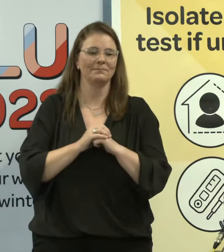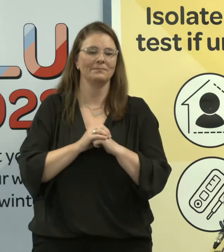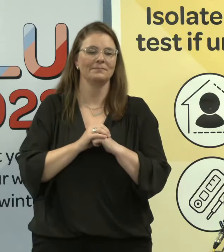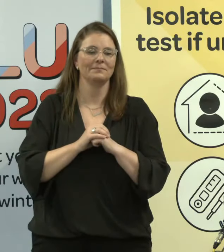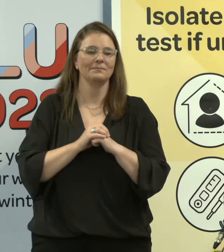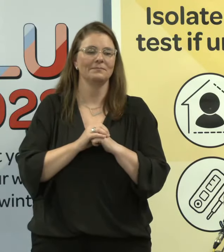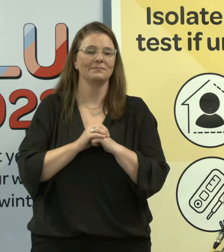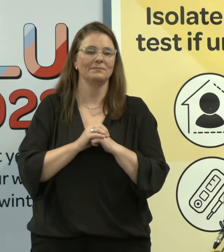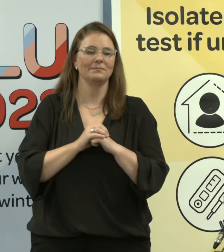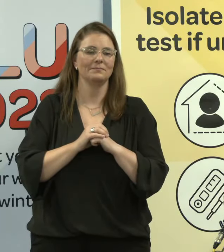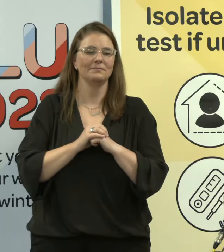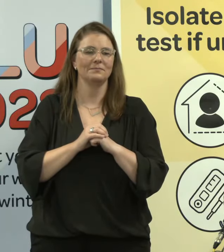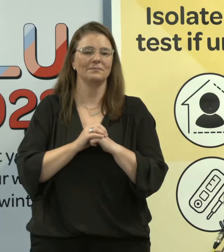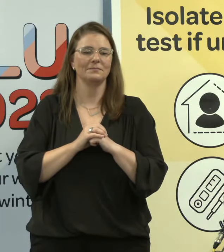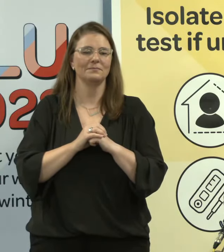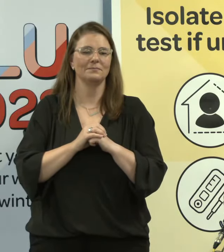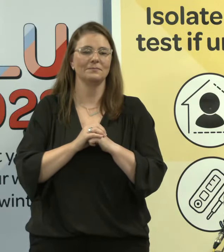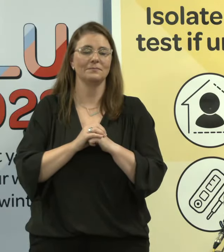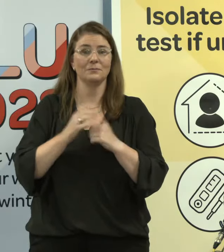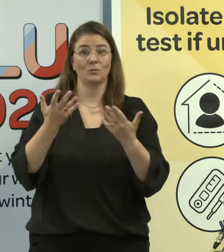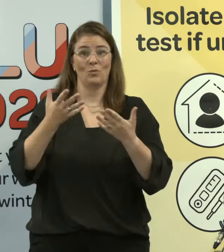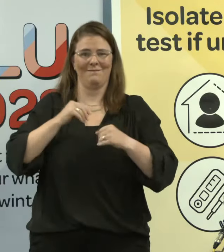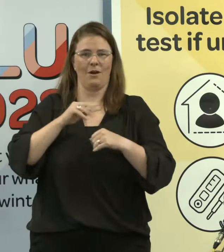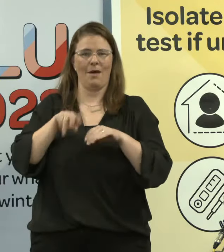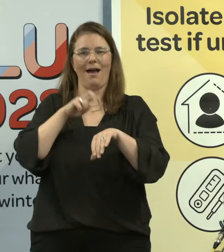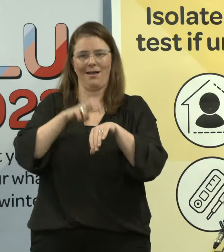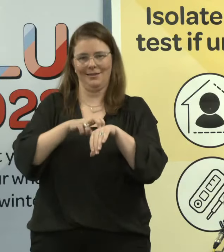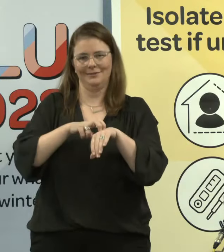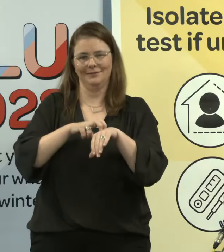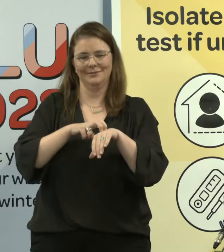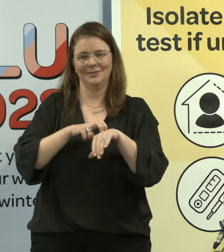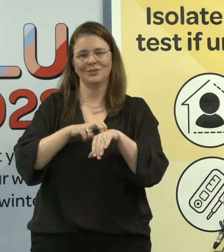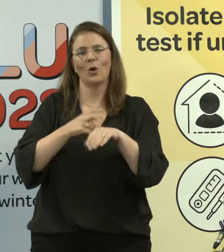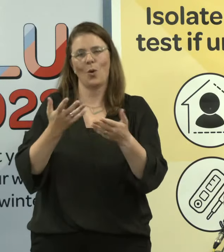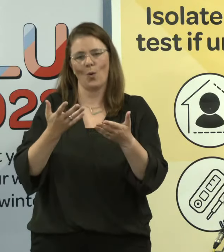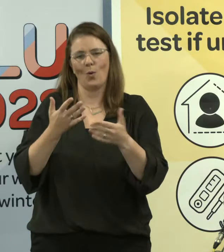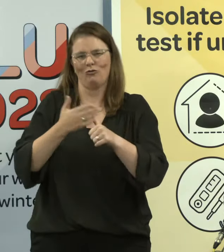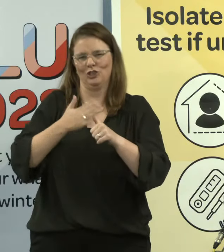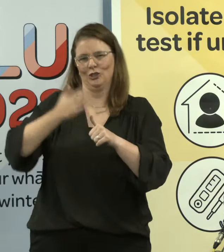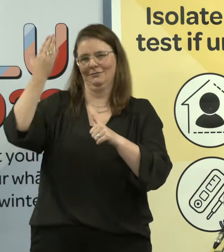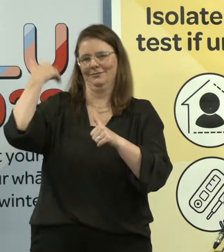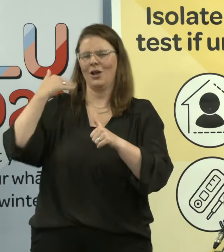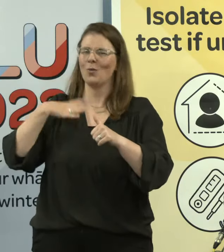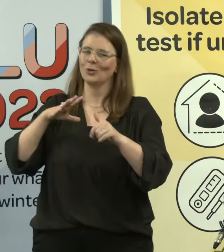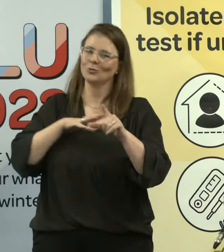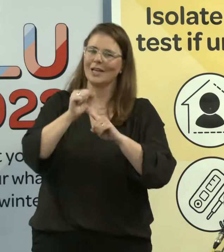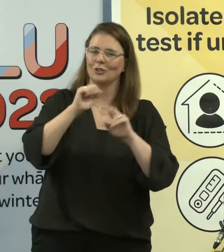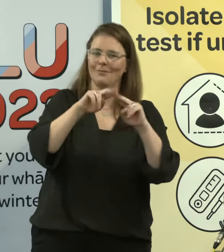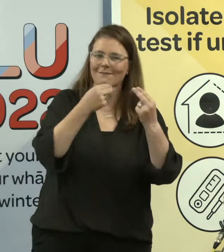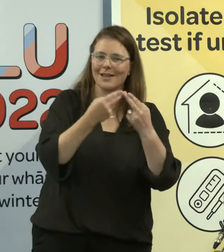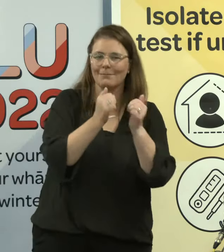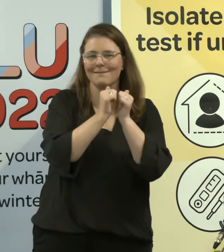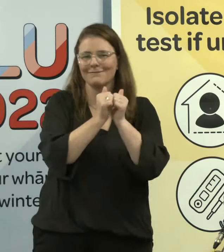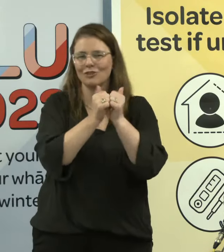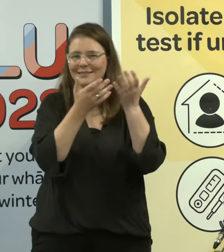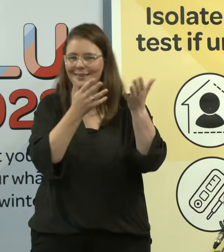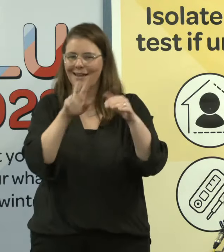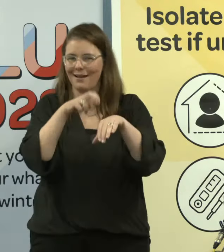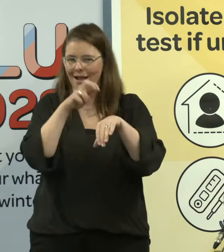haere matou mo te haerenga roa